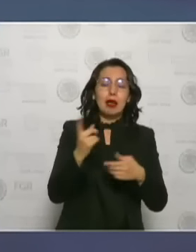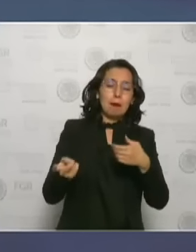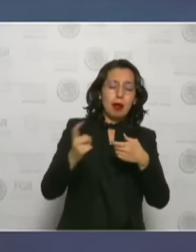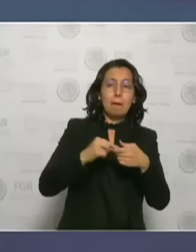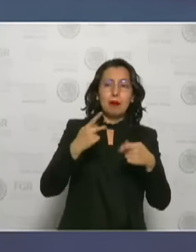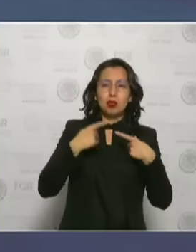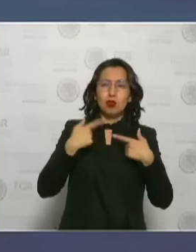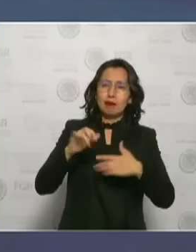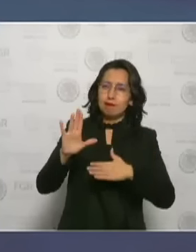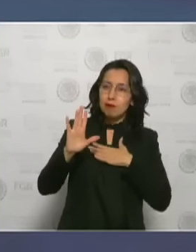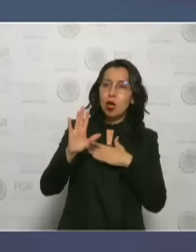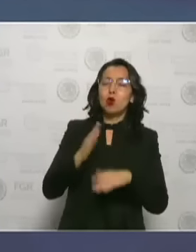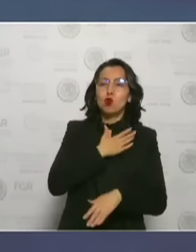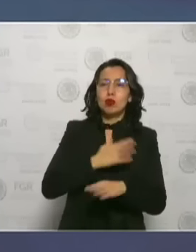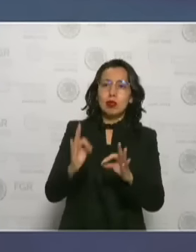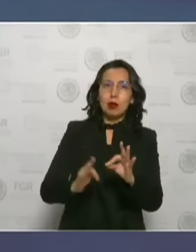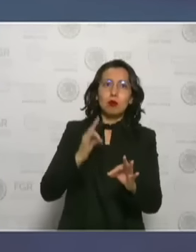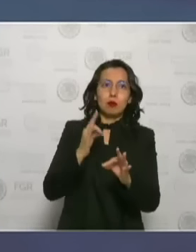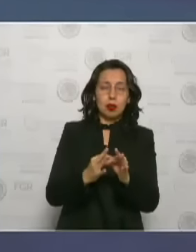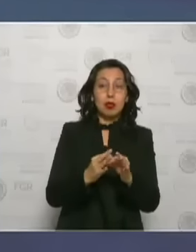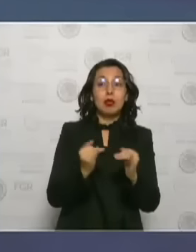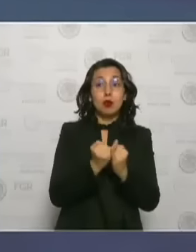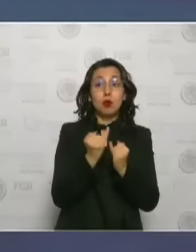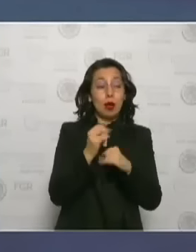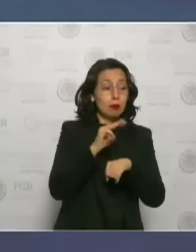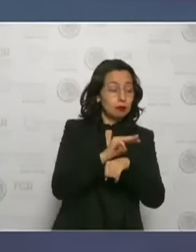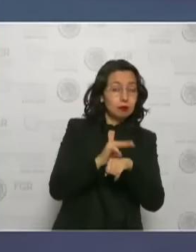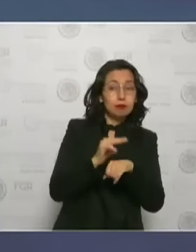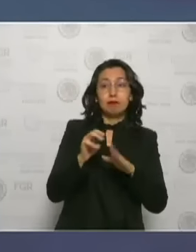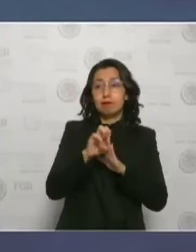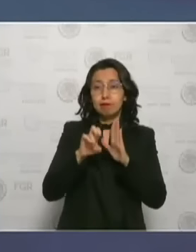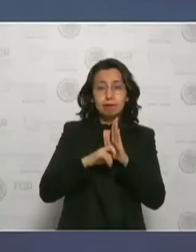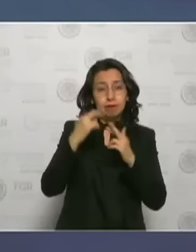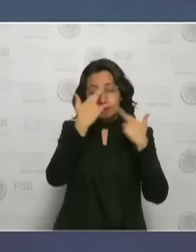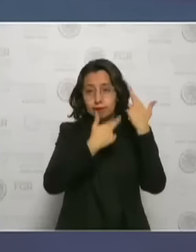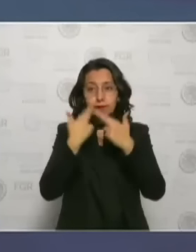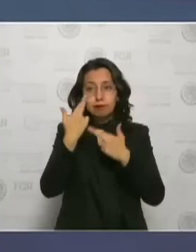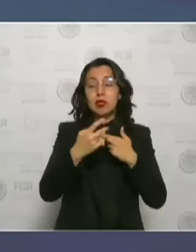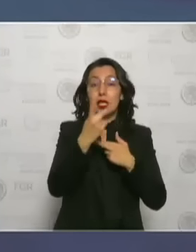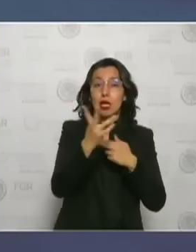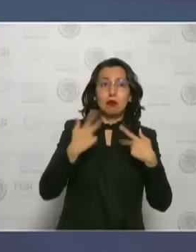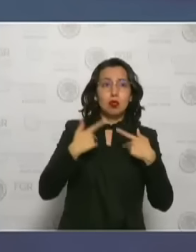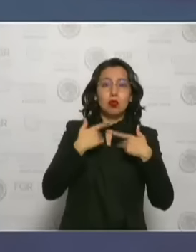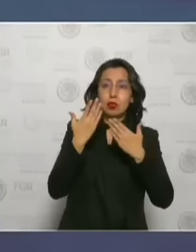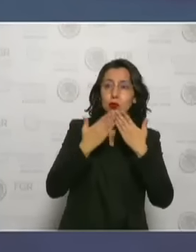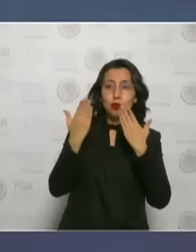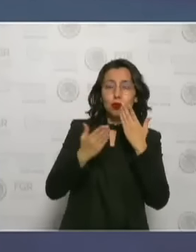el fortalecimiento de controles éticos, la profesionalización continua y el blindaje de